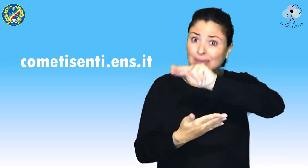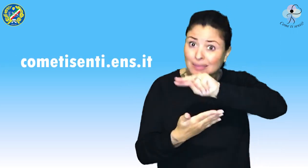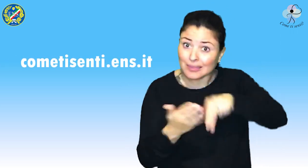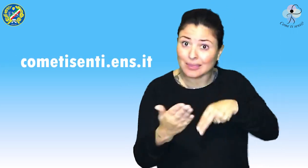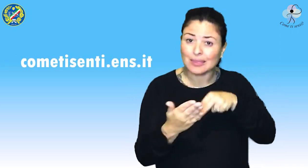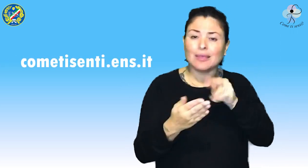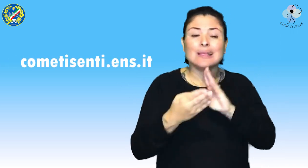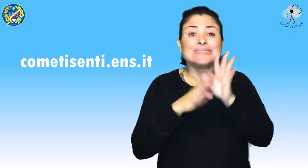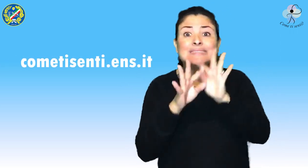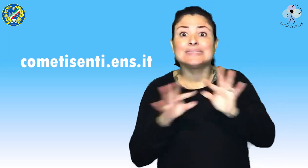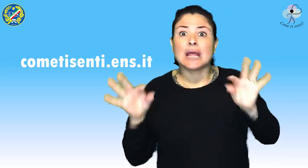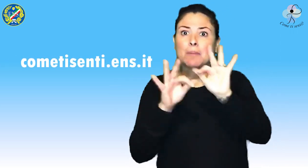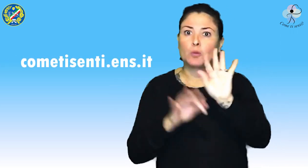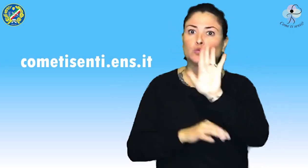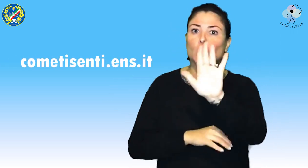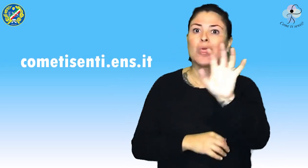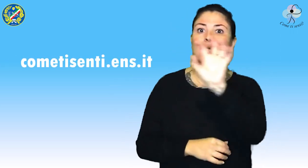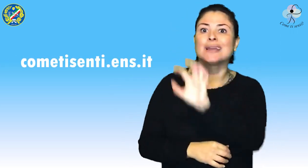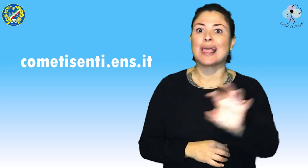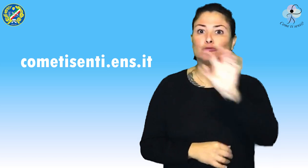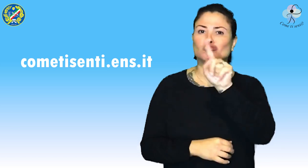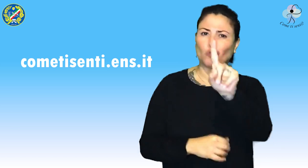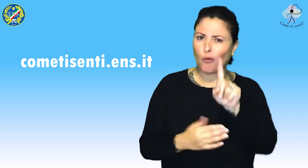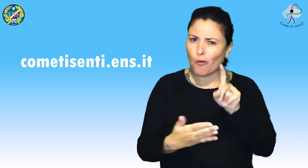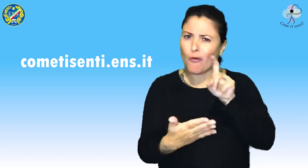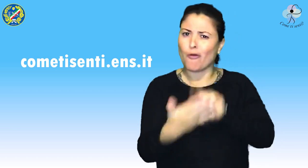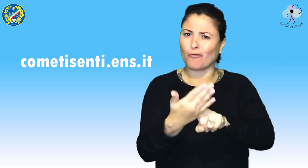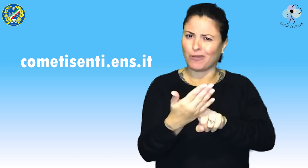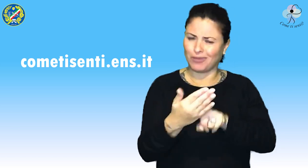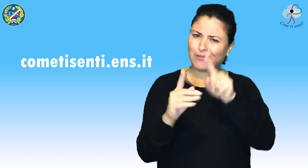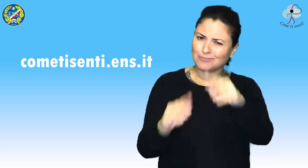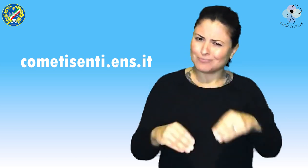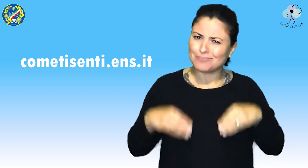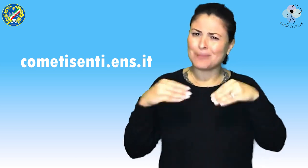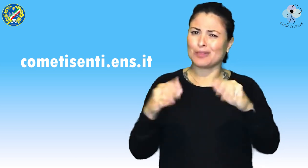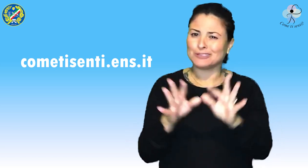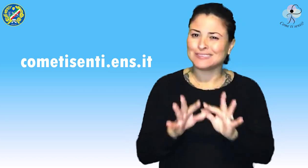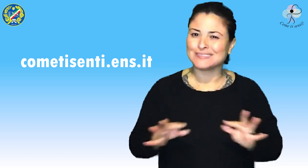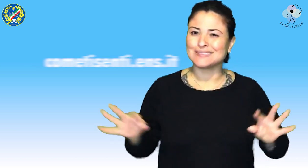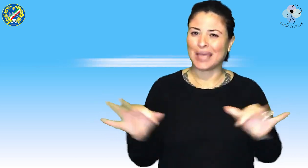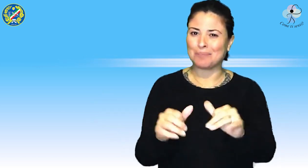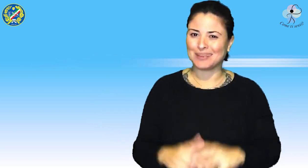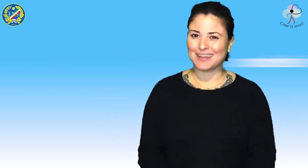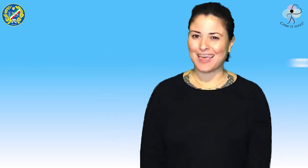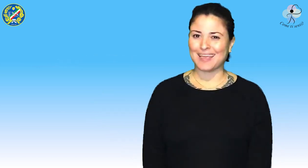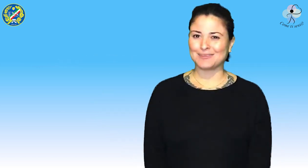e registrarti all’appuntamento della tua Regione.